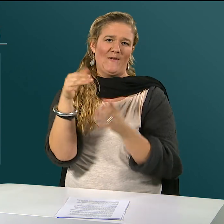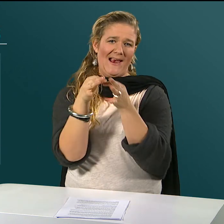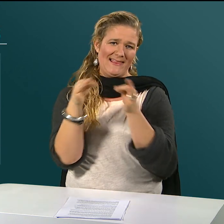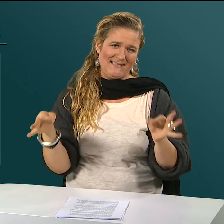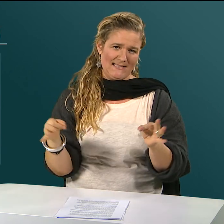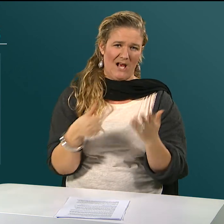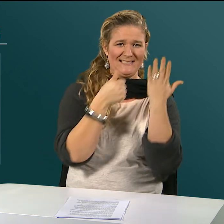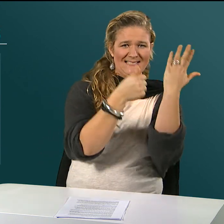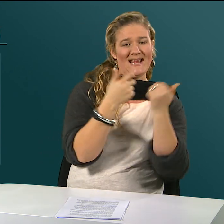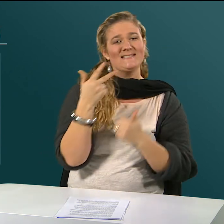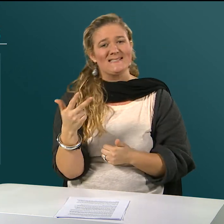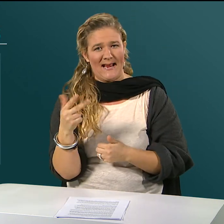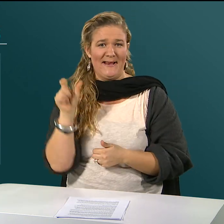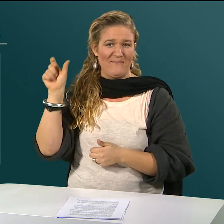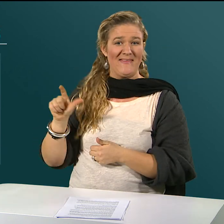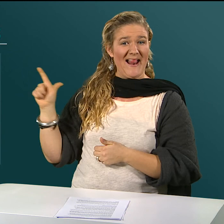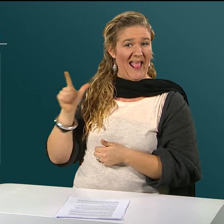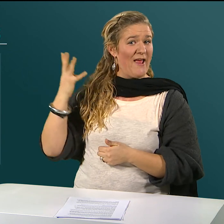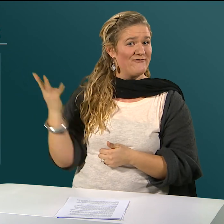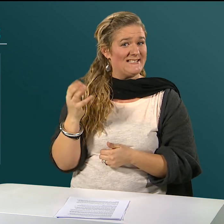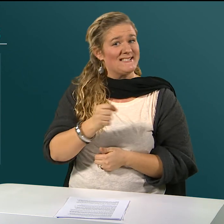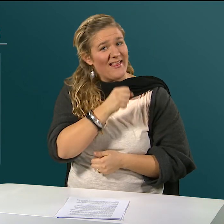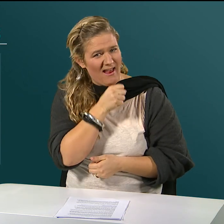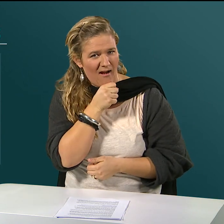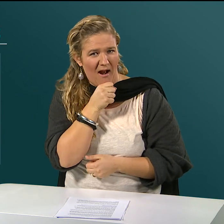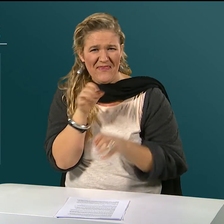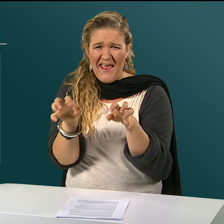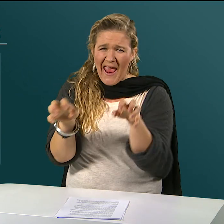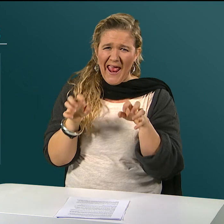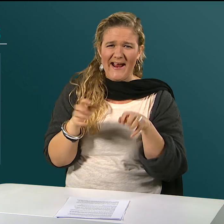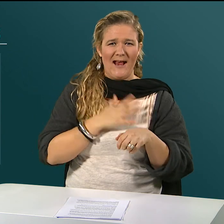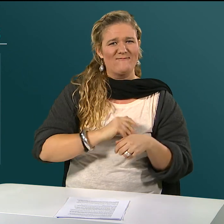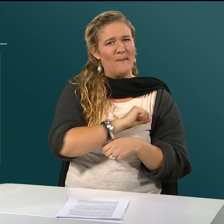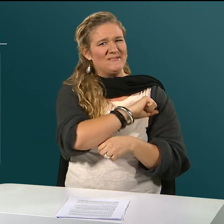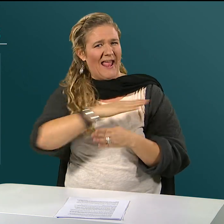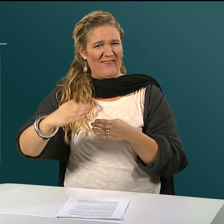Lee verlor 6 : 3 und im 2. Satz 6 : 2. Lee ist erst 14 Jahre alt.